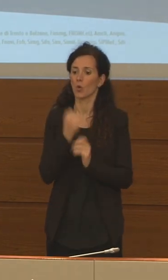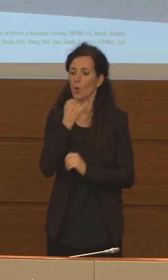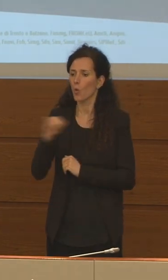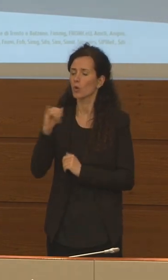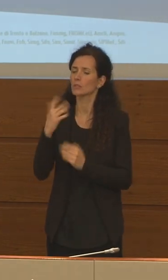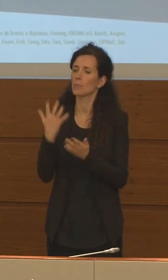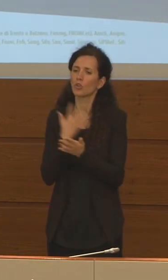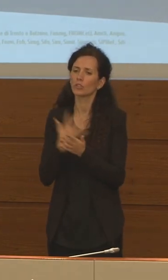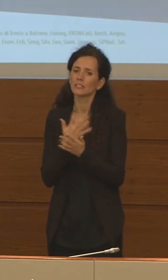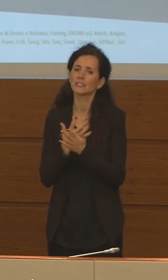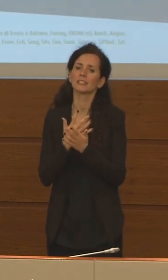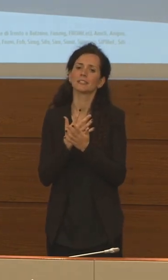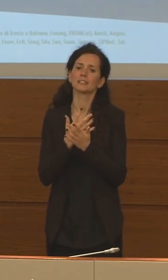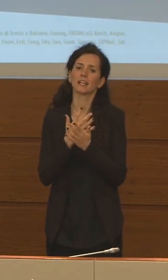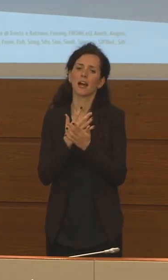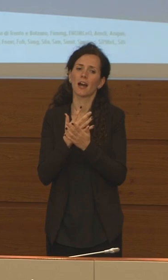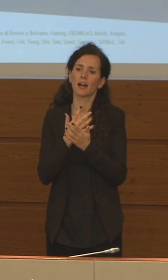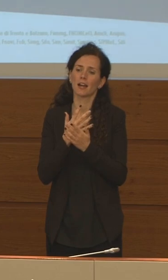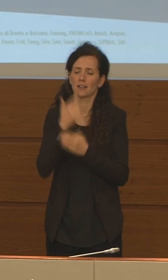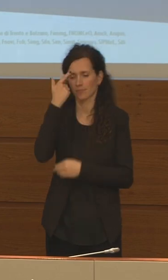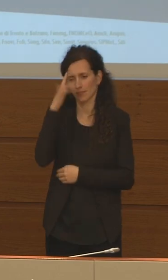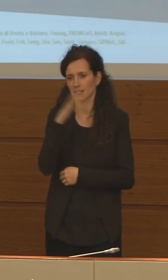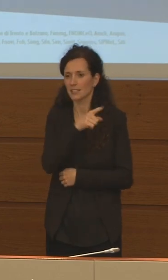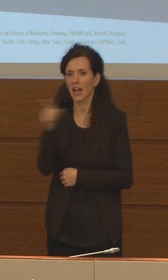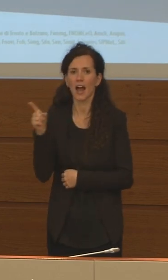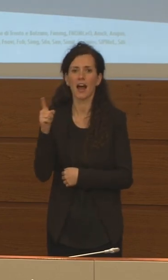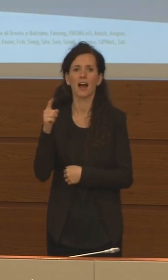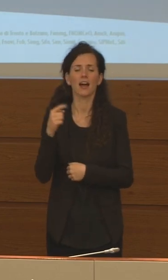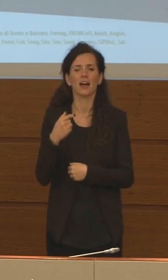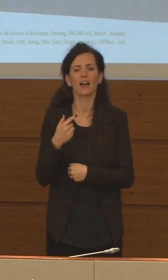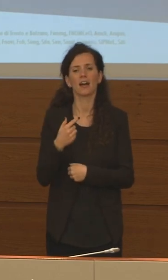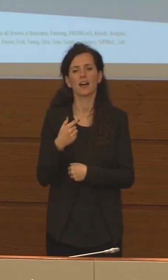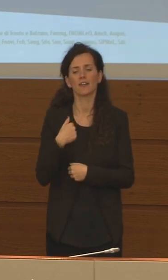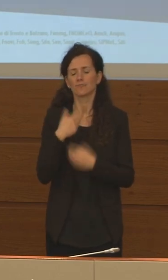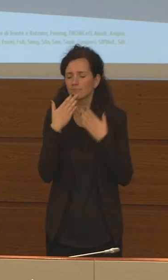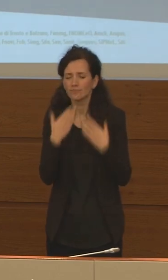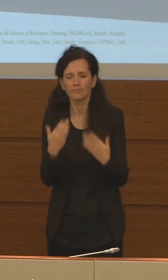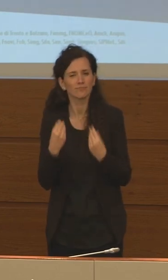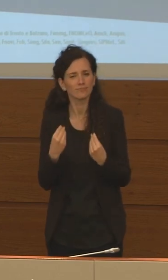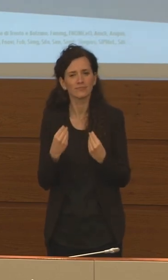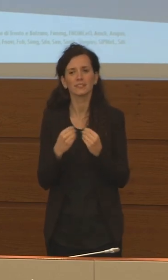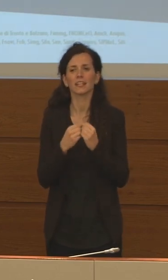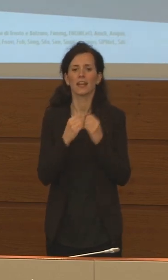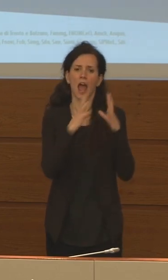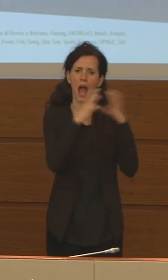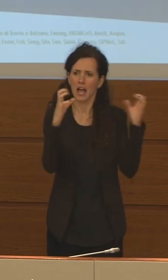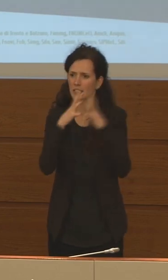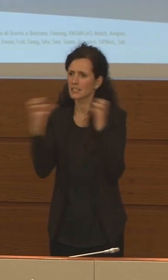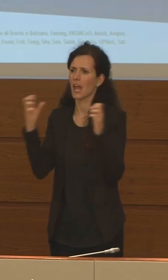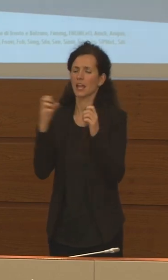ringraziare come sapete abbiamo molti soggetti anche aziende che ci danno